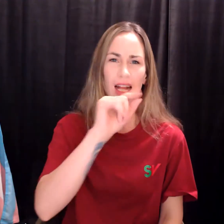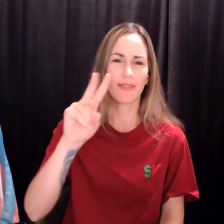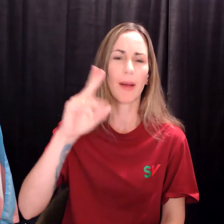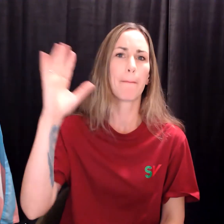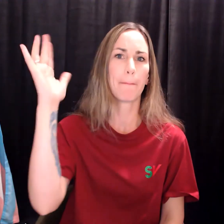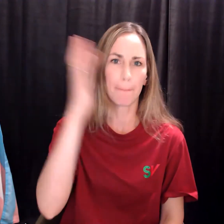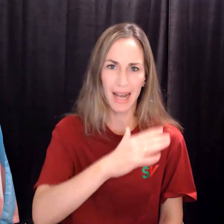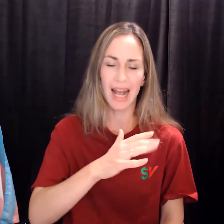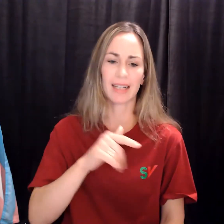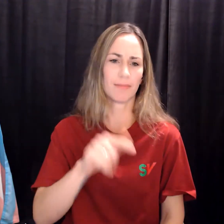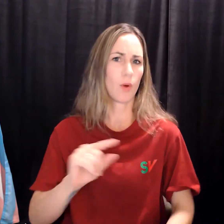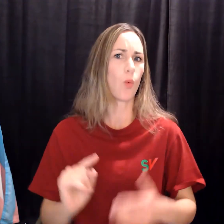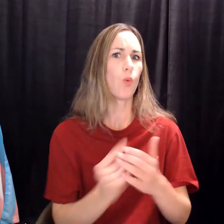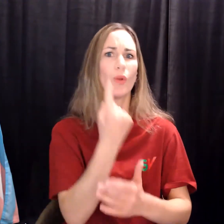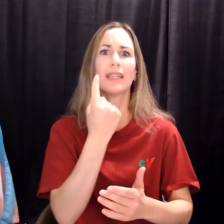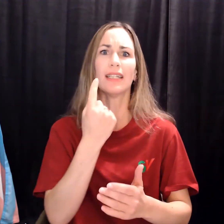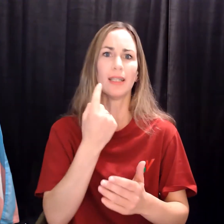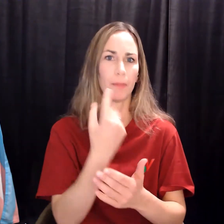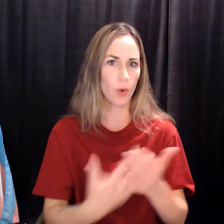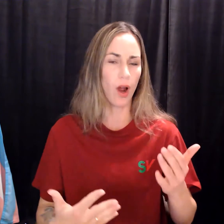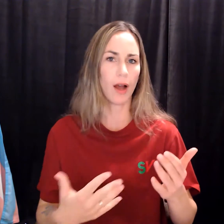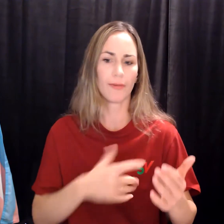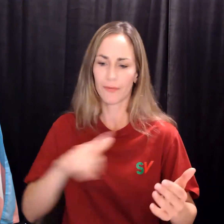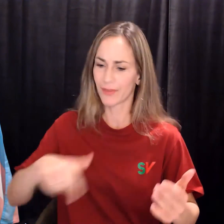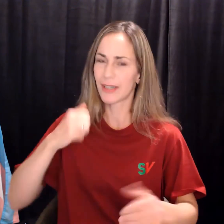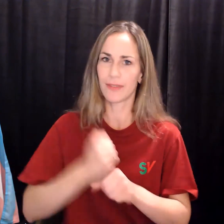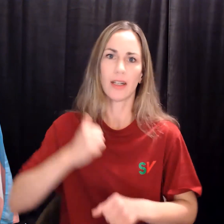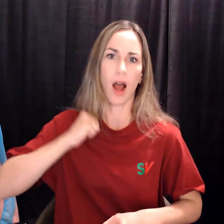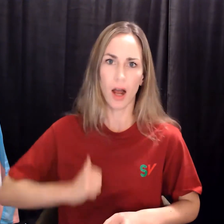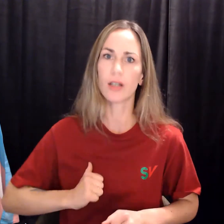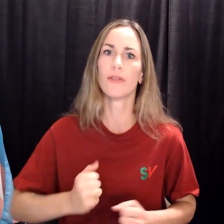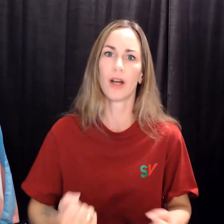SV mener at vi har et ansvar for å styrke det unike språket